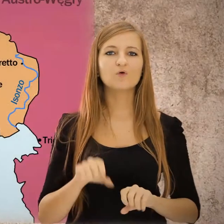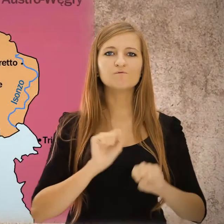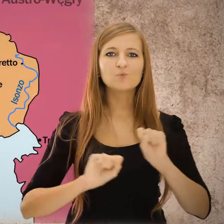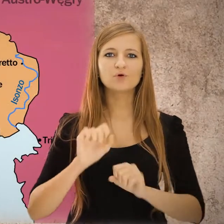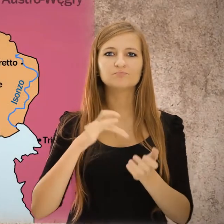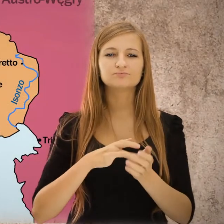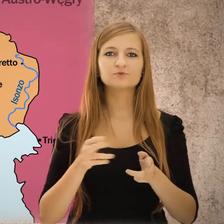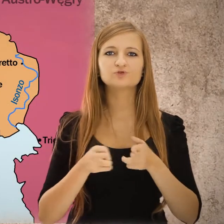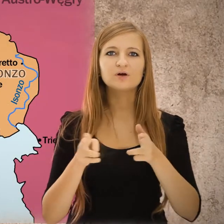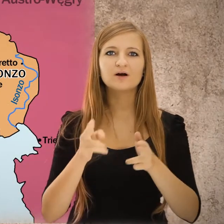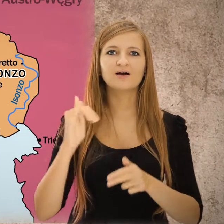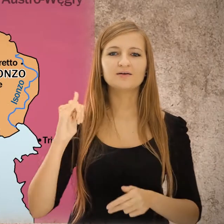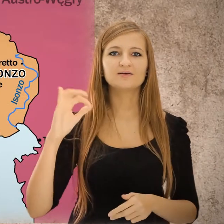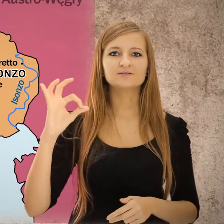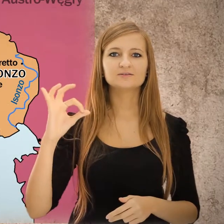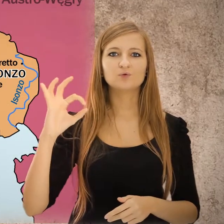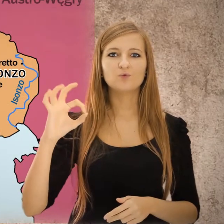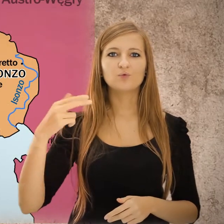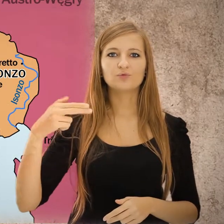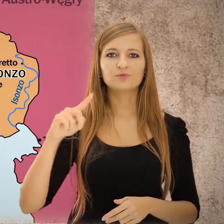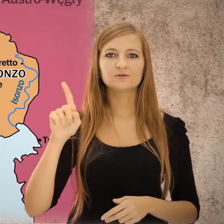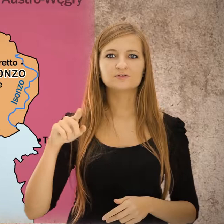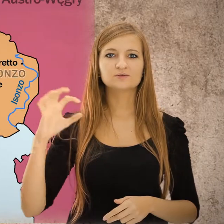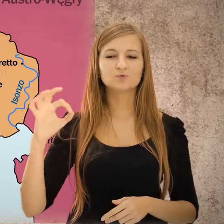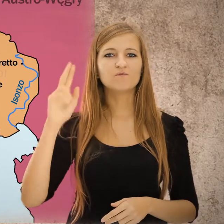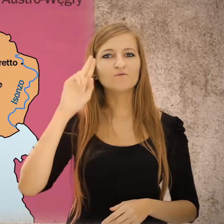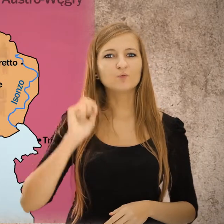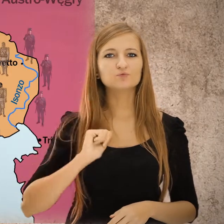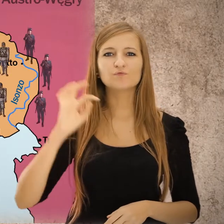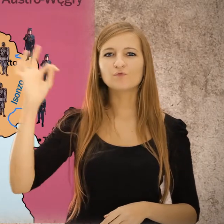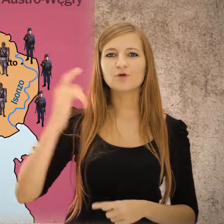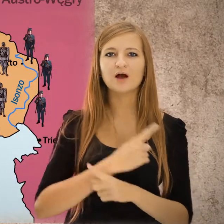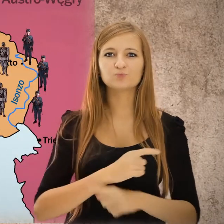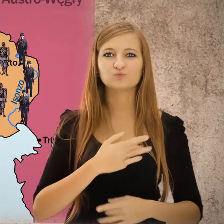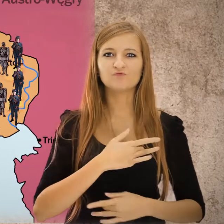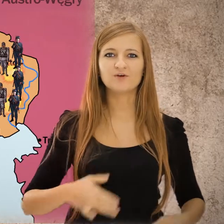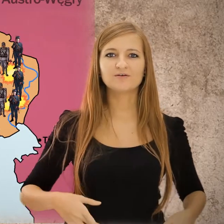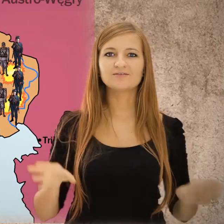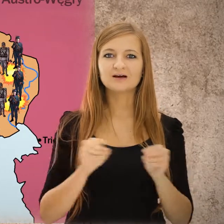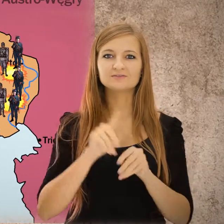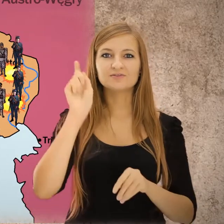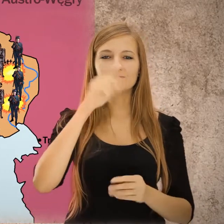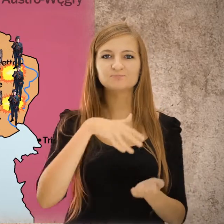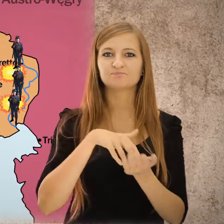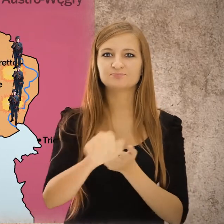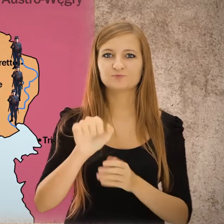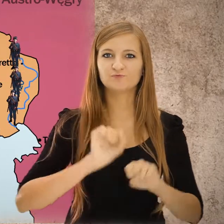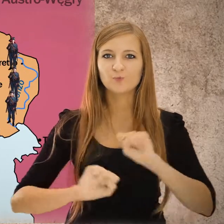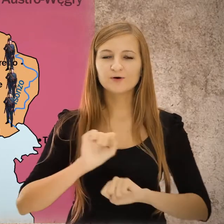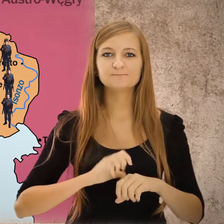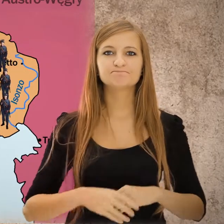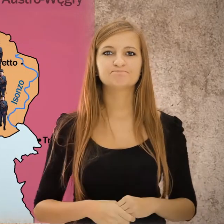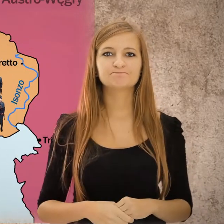We Włoszech wojska austro-węgierskie i niemieckie zaatakowały i rozbiły Włochów nad rzeką Isonzo.